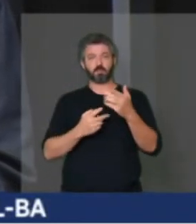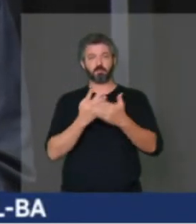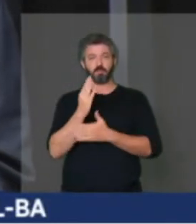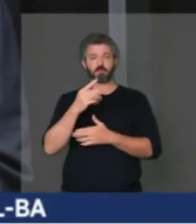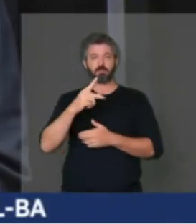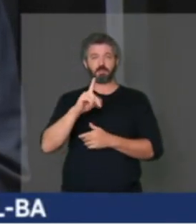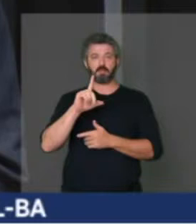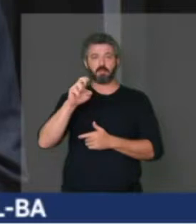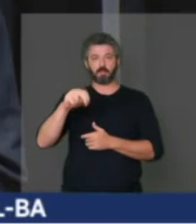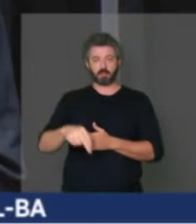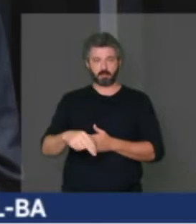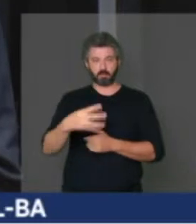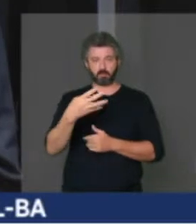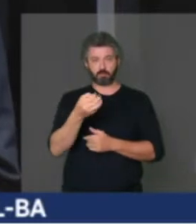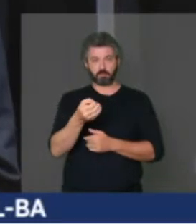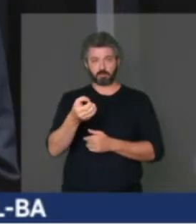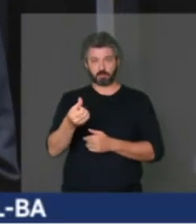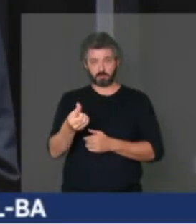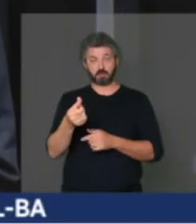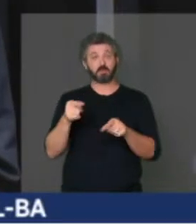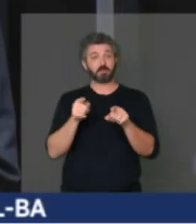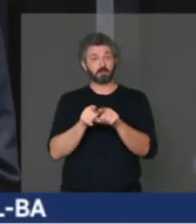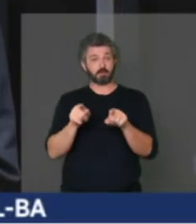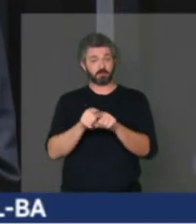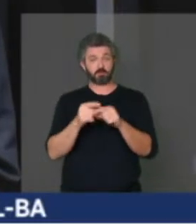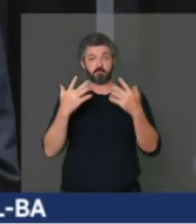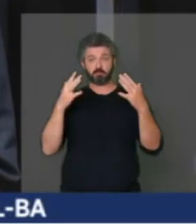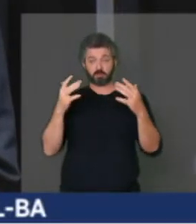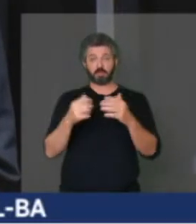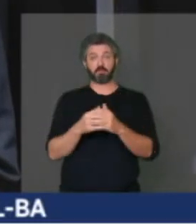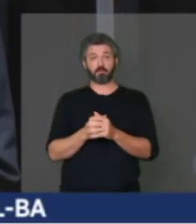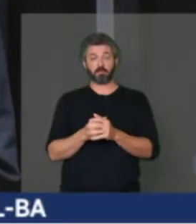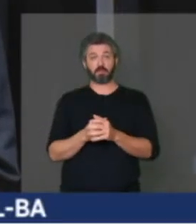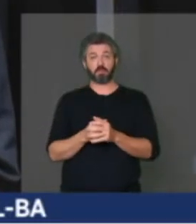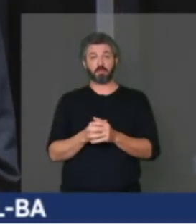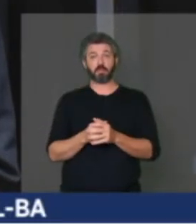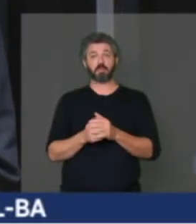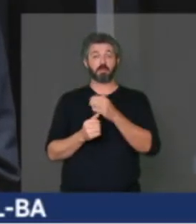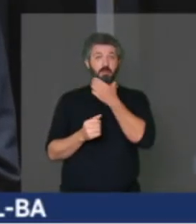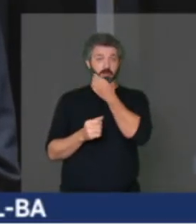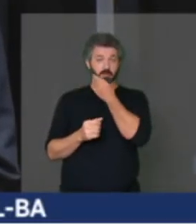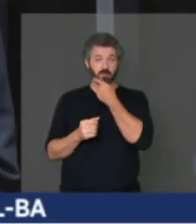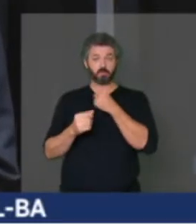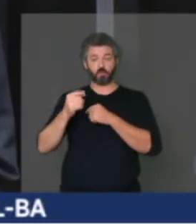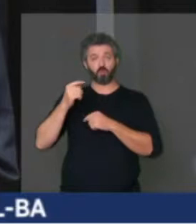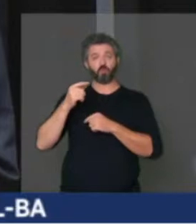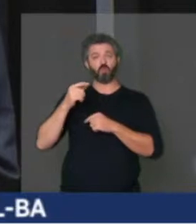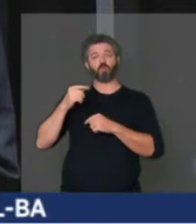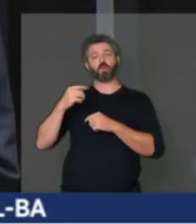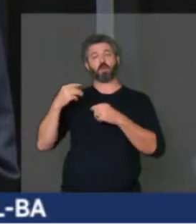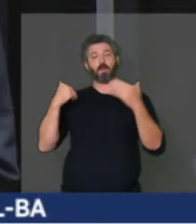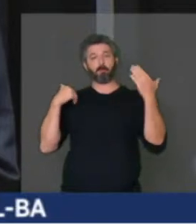E TAMBÉM PARABENIZO O COMANDO DA MARINHA ATRAVÀS DA SECRETARIA DA COMISSÃO INTERMINISTERIAL... PARA OS